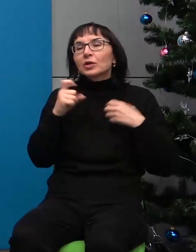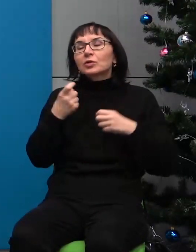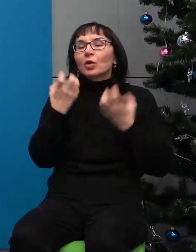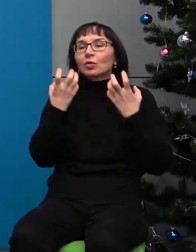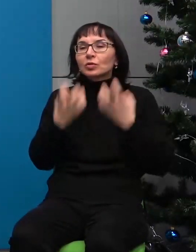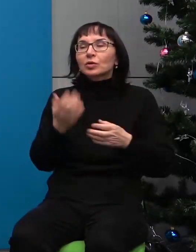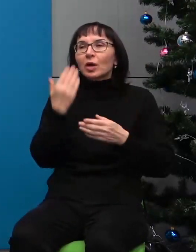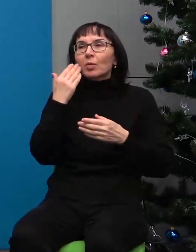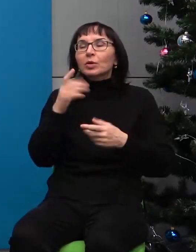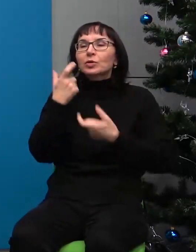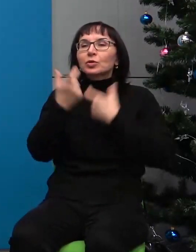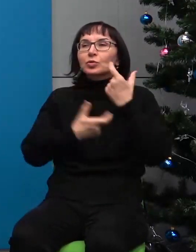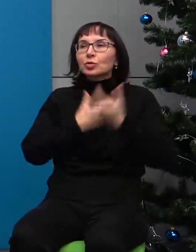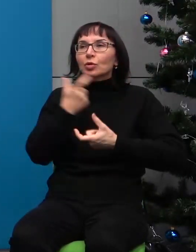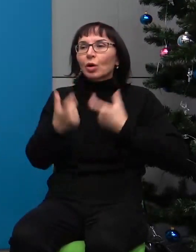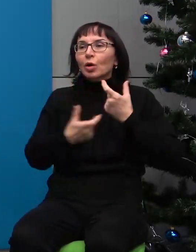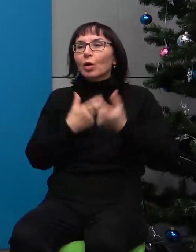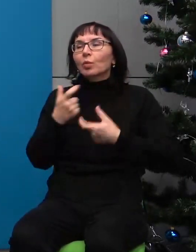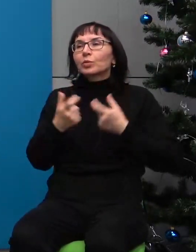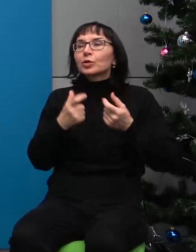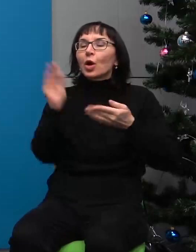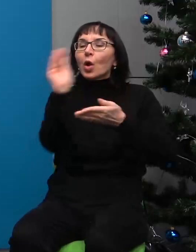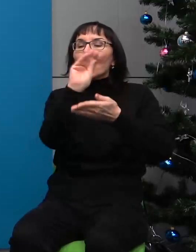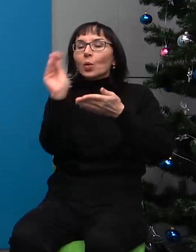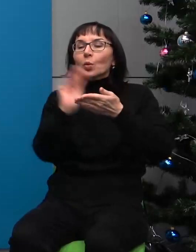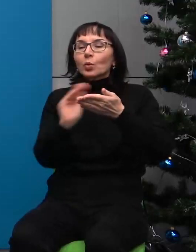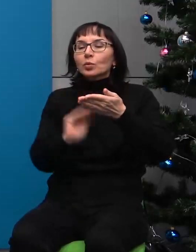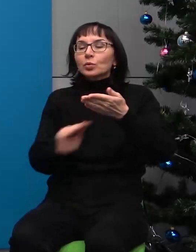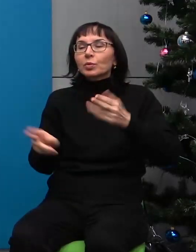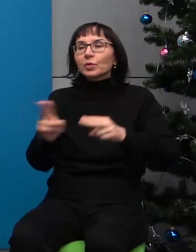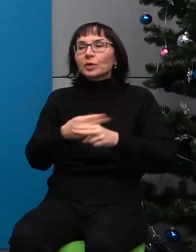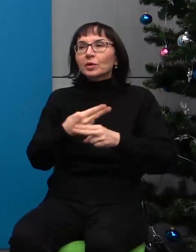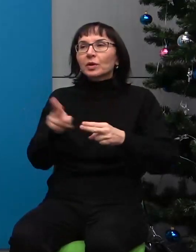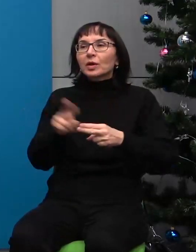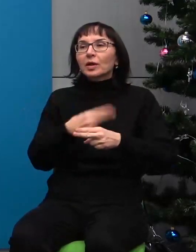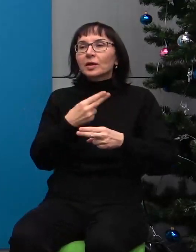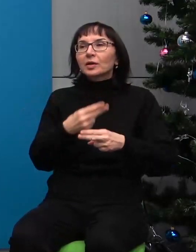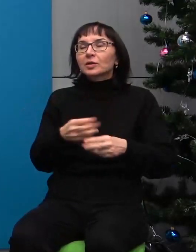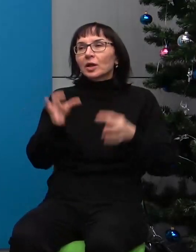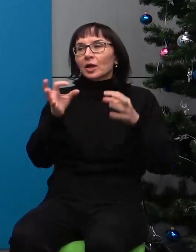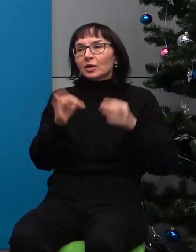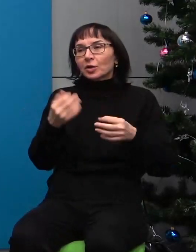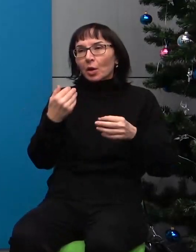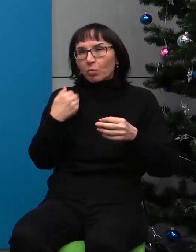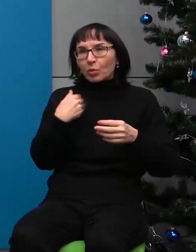Do uzupełnienia kalendarz. Dzisiaj to 100 takich wychodzi.